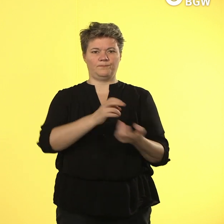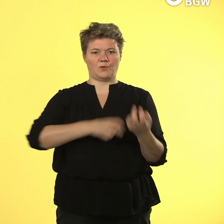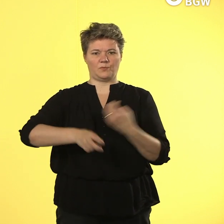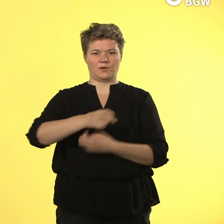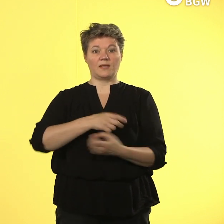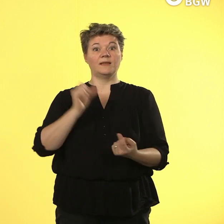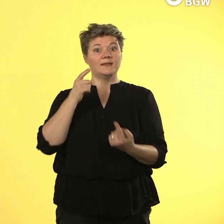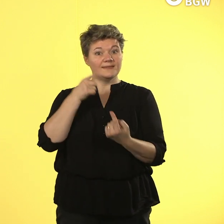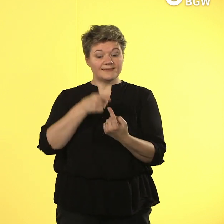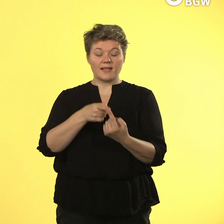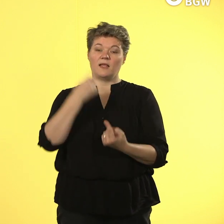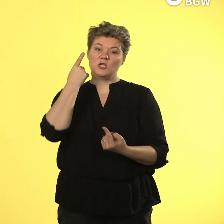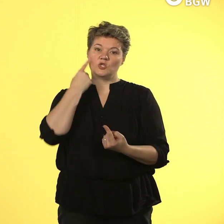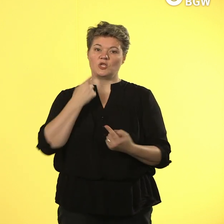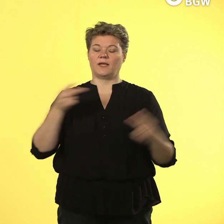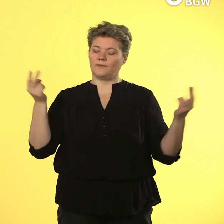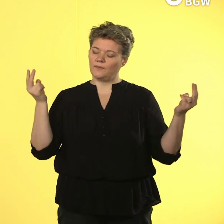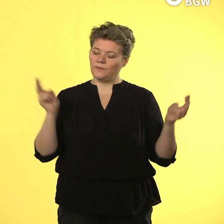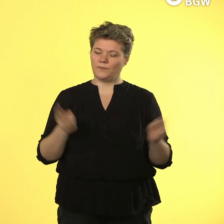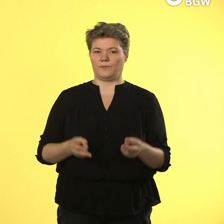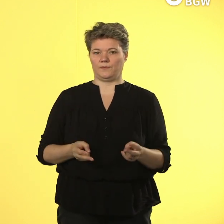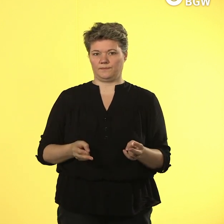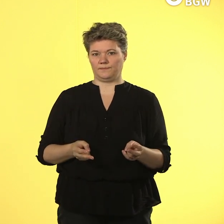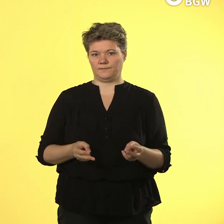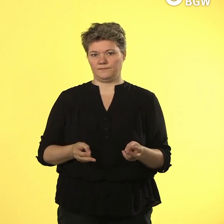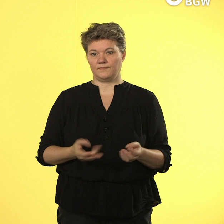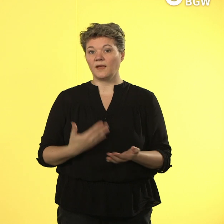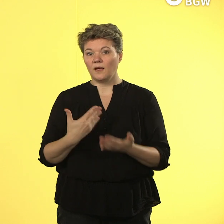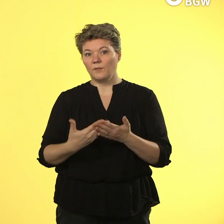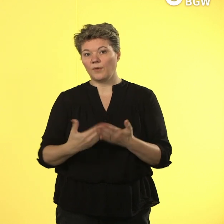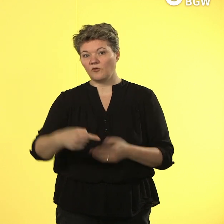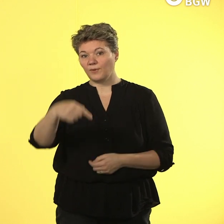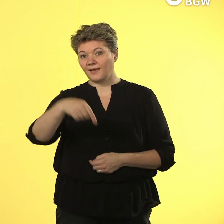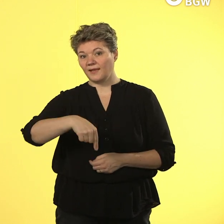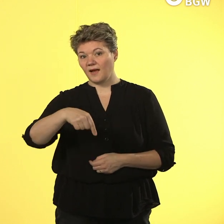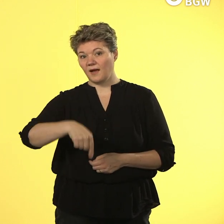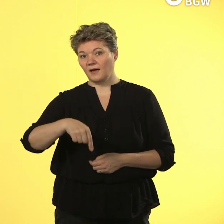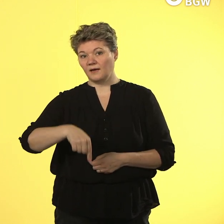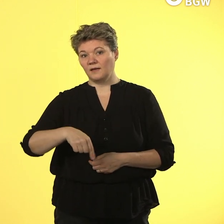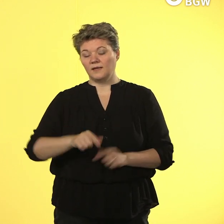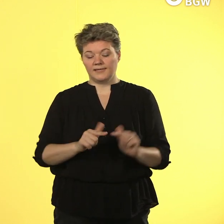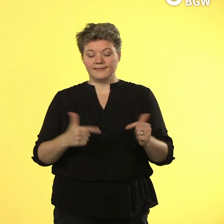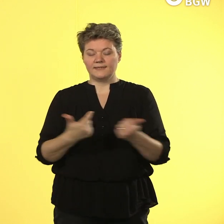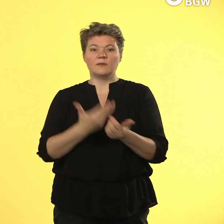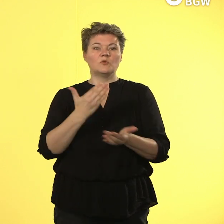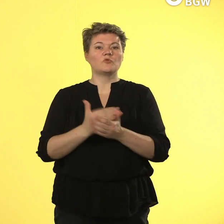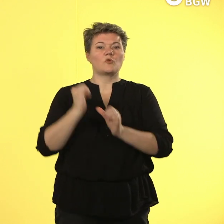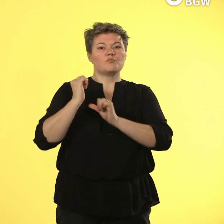in diesem Fall ein belastetes Team mit vielfältigen Stressoren, am Anfang diesen Stress etwas zu nehmen,